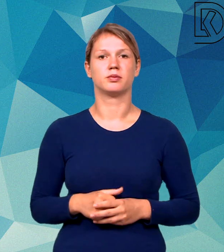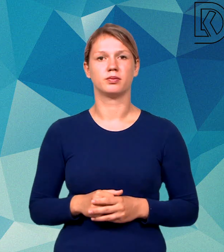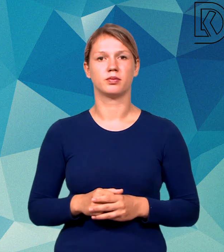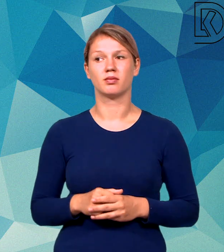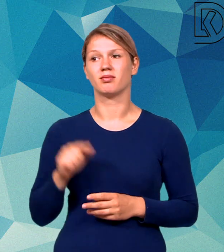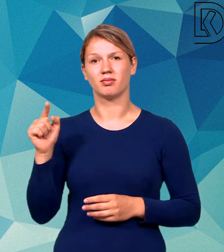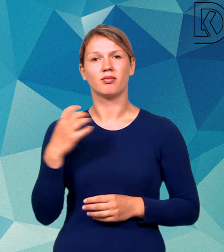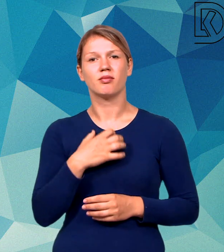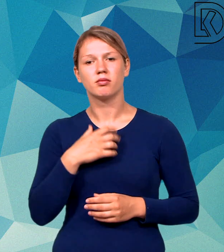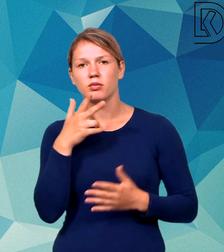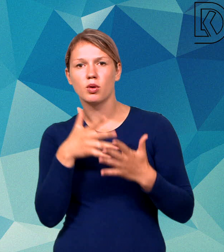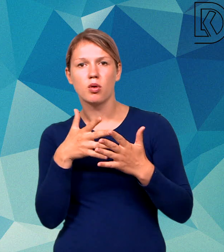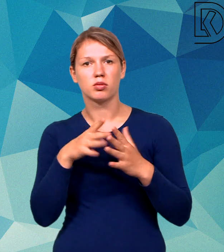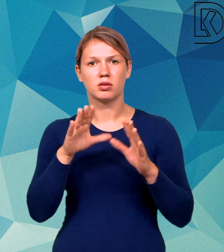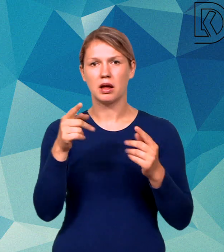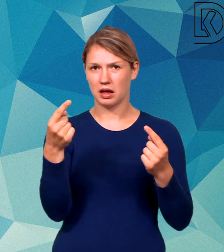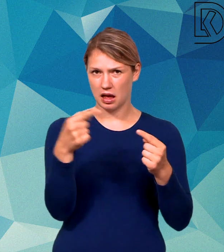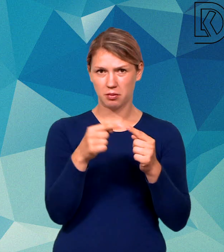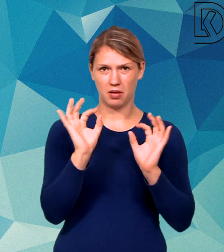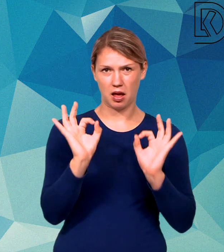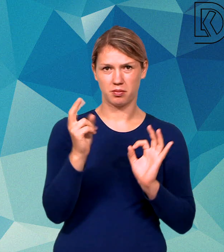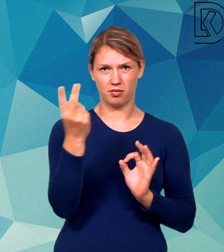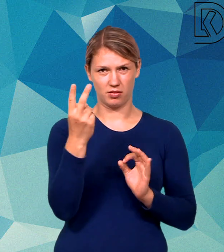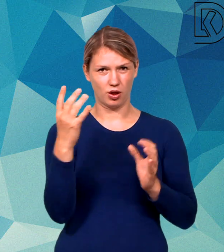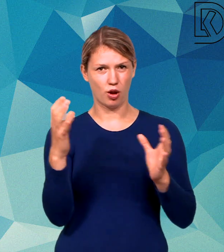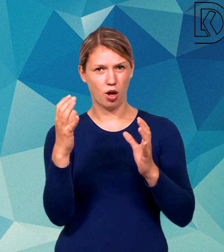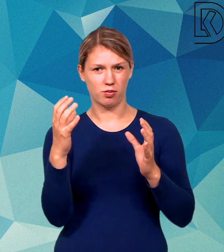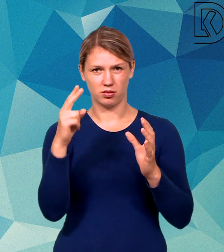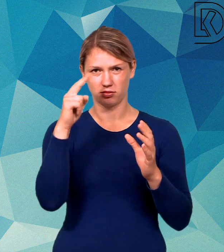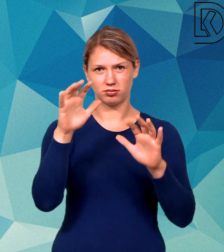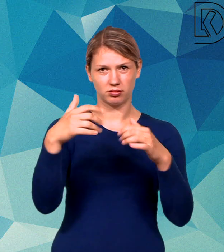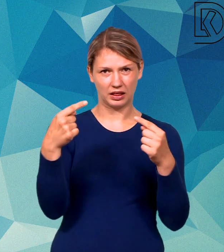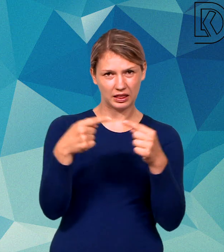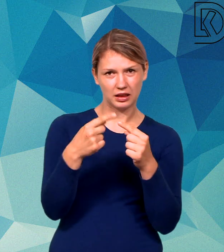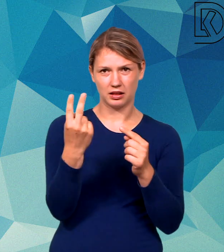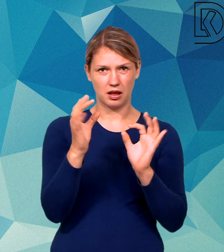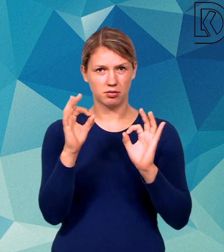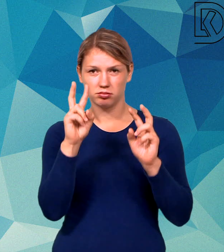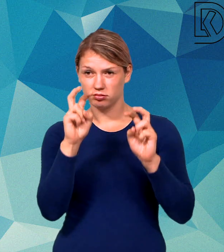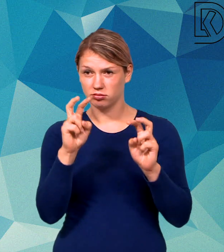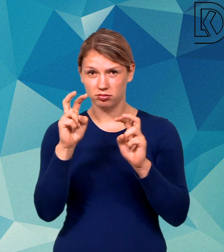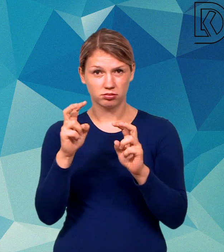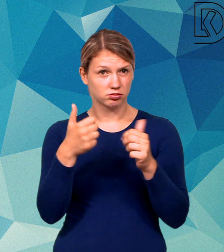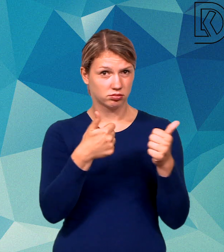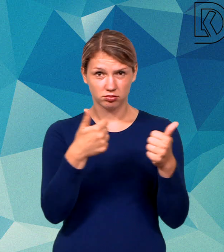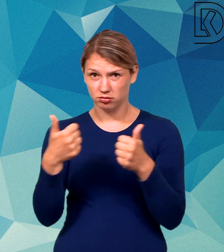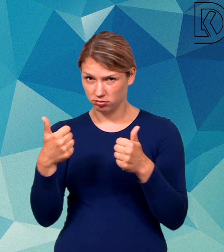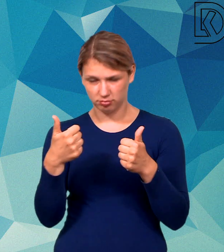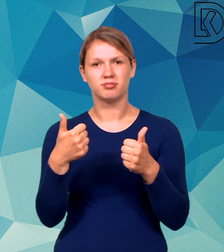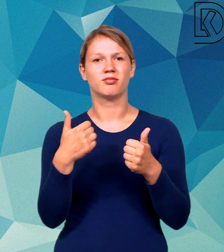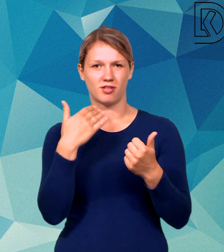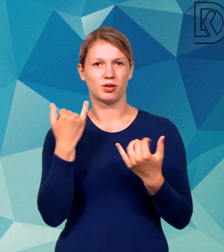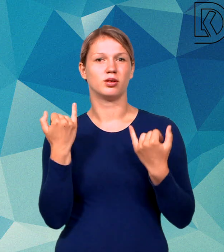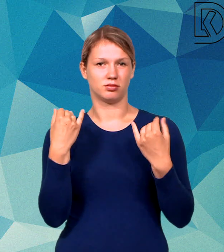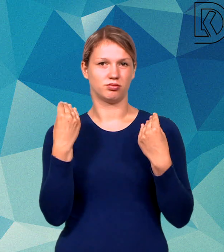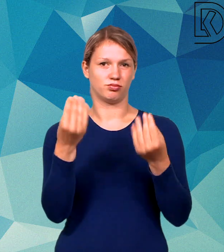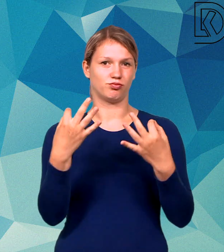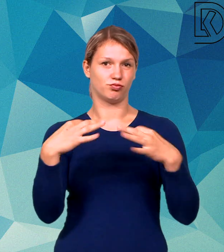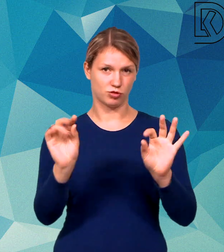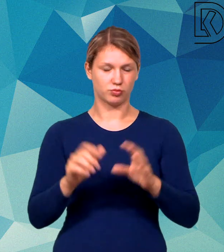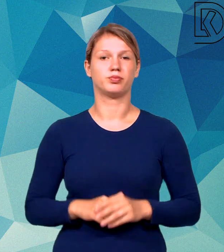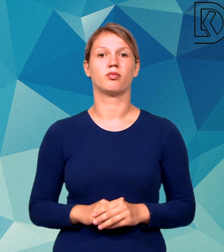Jie kontroliuoja, ar abu tėvai yra tinkami globoti ar įsivaikinti vaiką, jeigu neranda kliūčių, duoda leidimą.